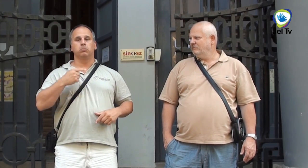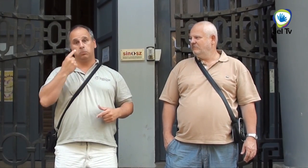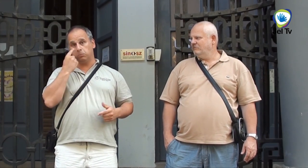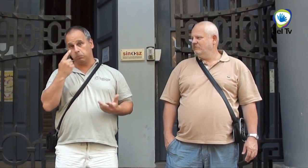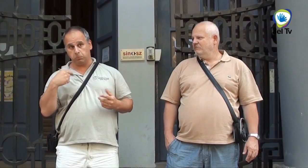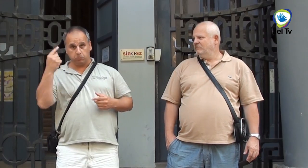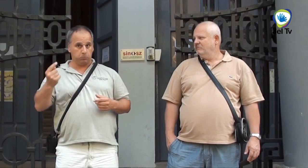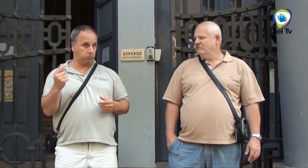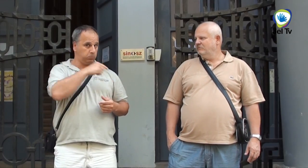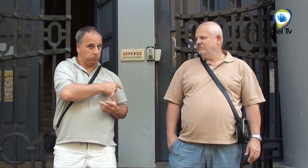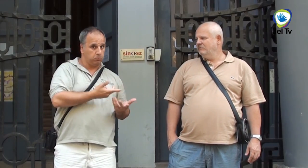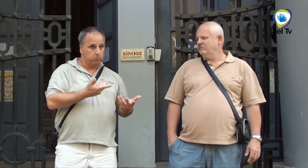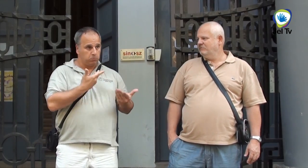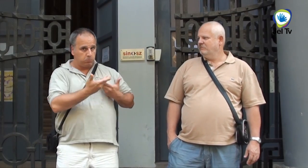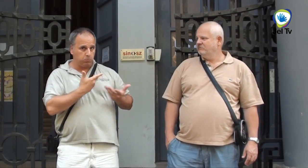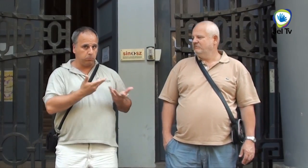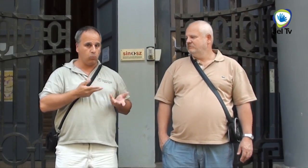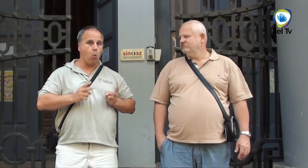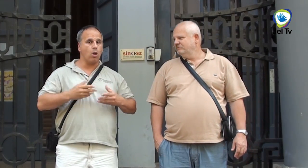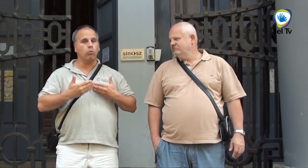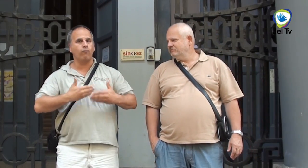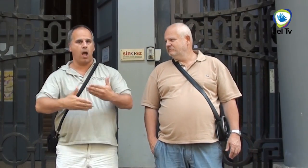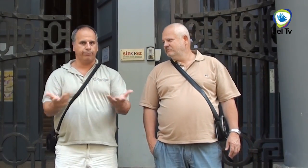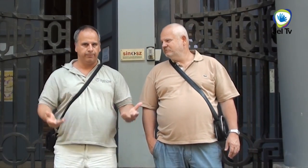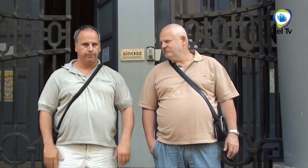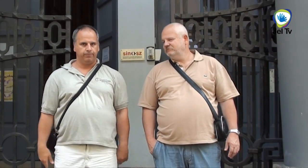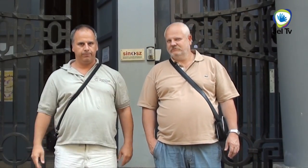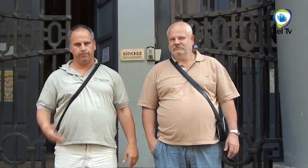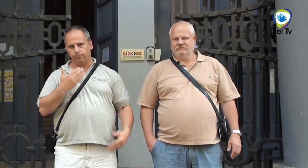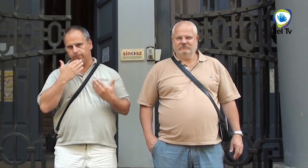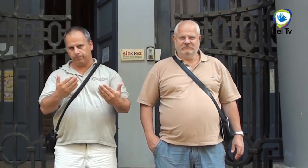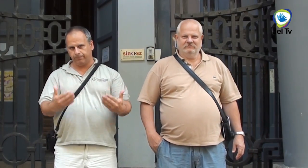Meglátjuk, hogy hogyan tovább... Köszönjük!